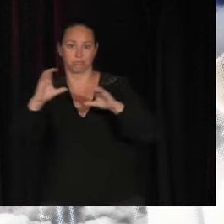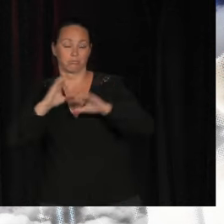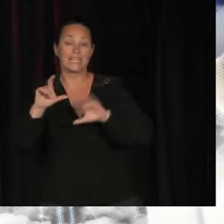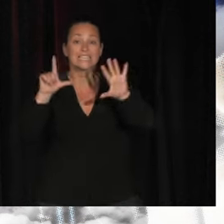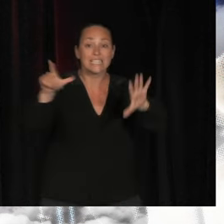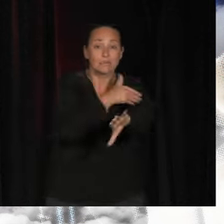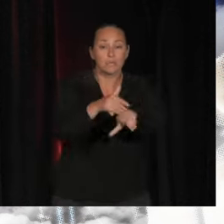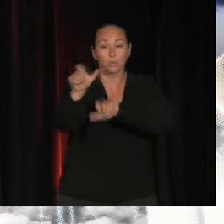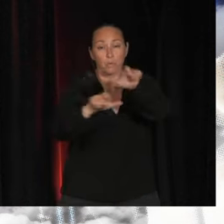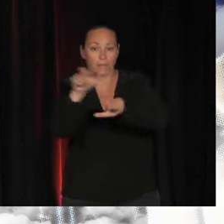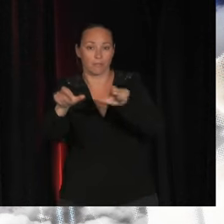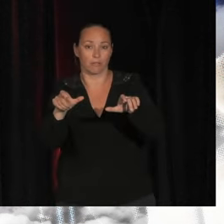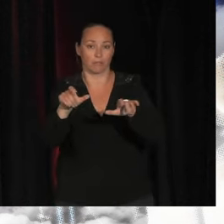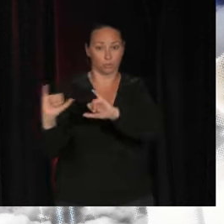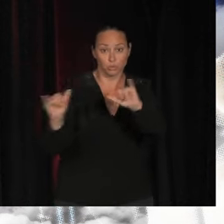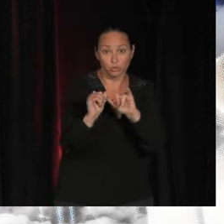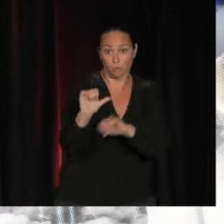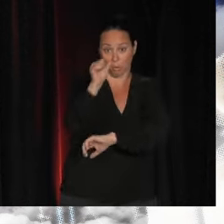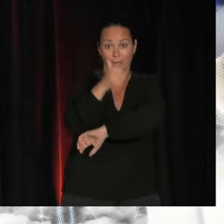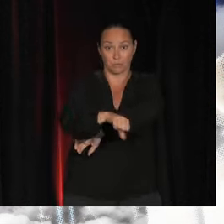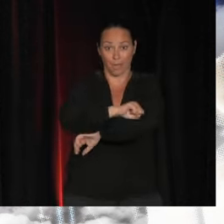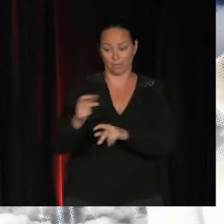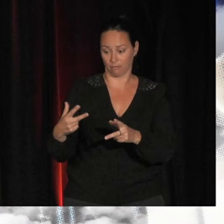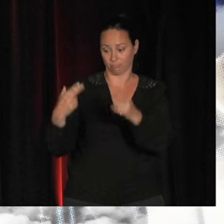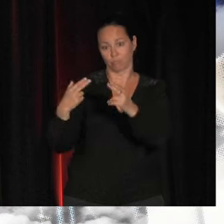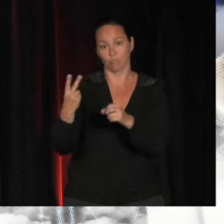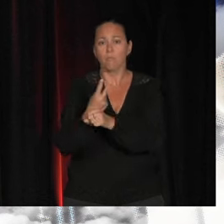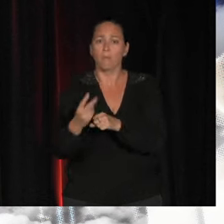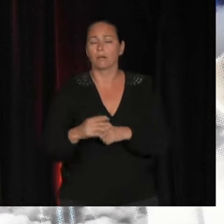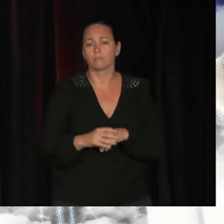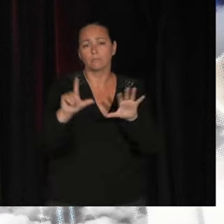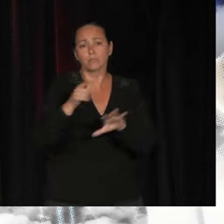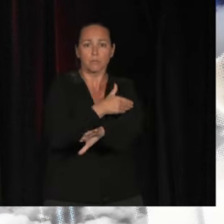de joueurs et de joueuses la première semaine, ce qui est plutôt… C'est propre. C'est plutôt clean.